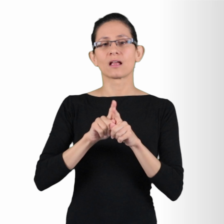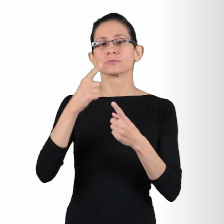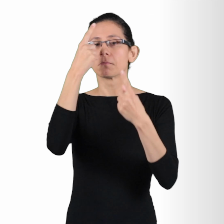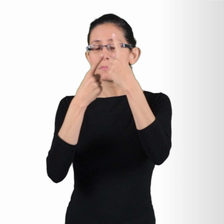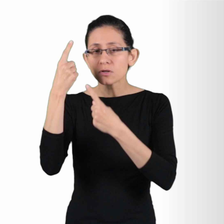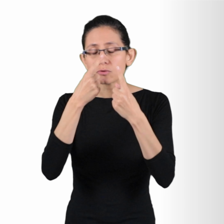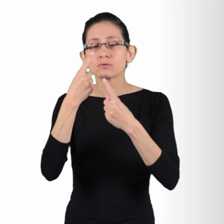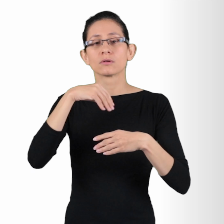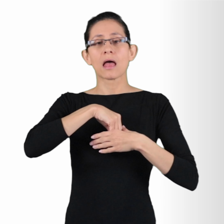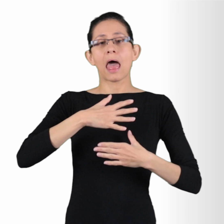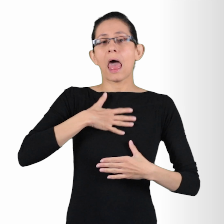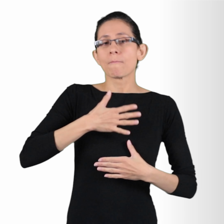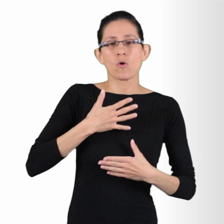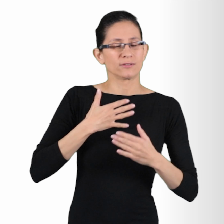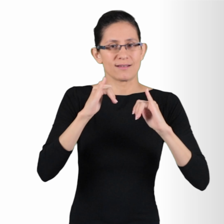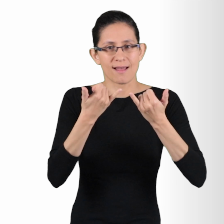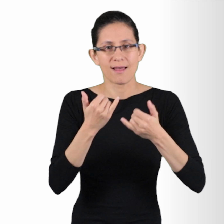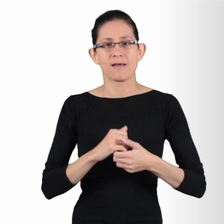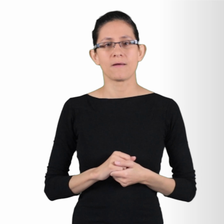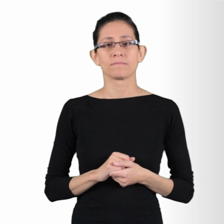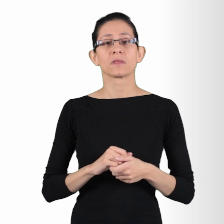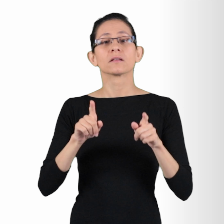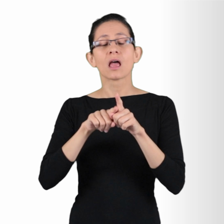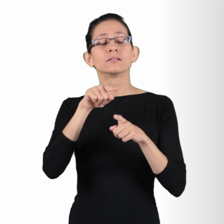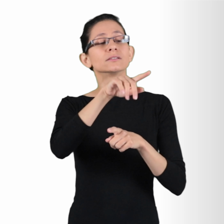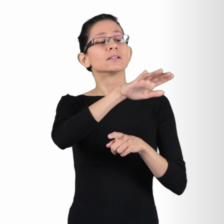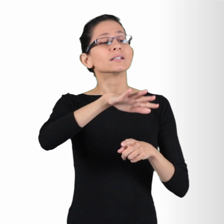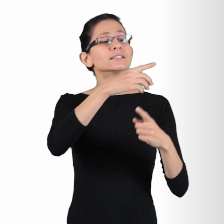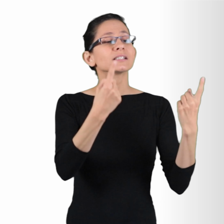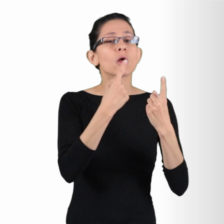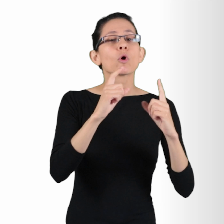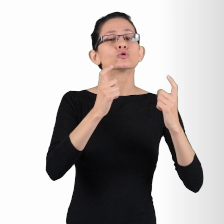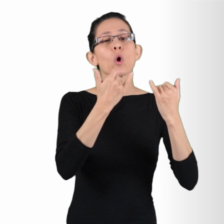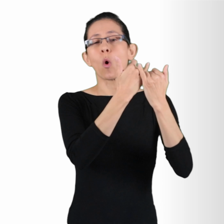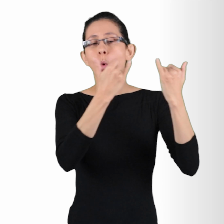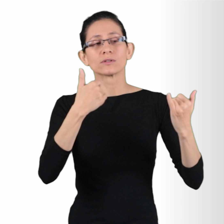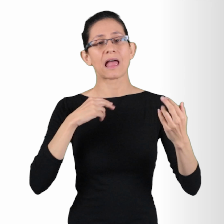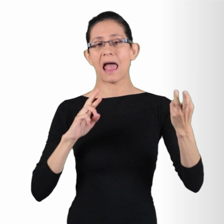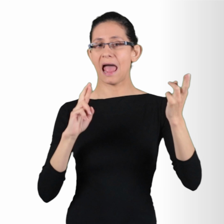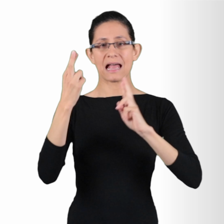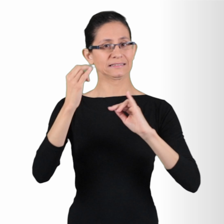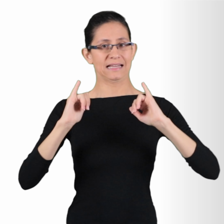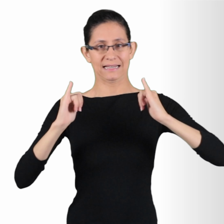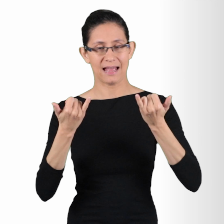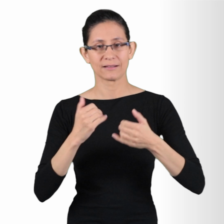myślenia, odczuwania emocji, ale też reagowania na różne sytuacje.